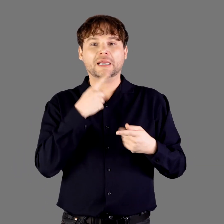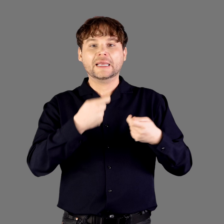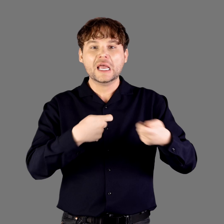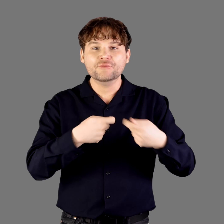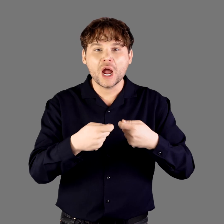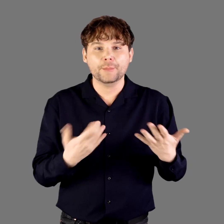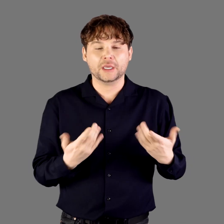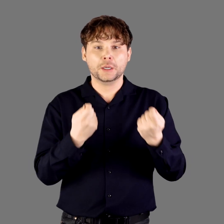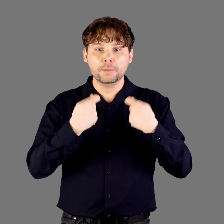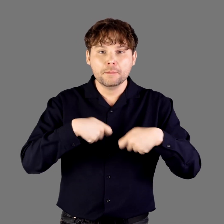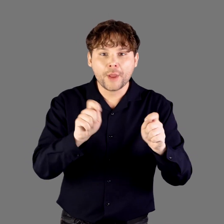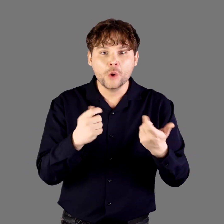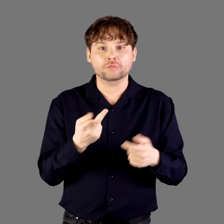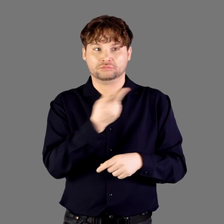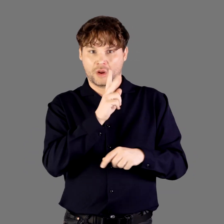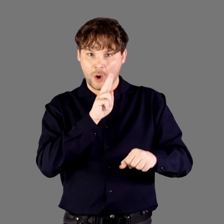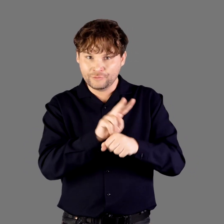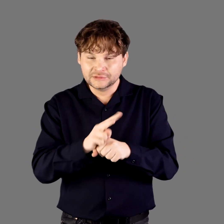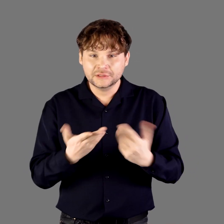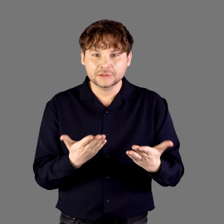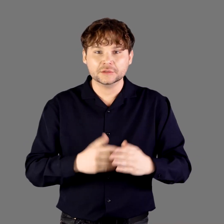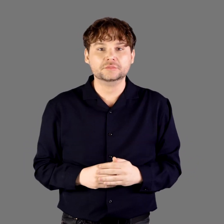sowie die Gewerbe- und Bauaufsicht.